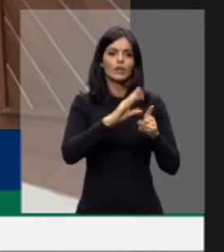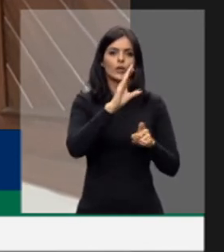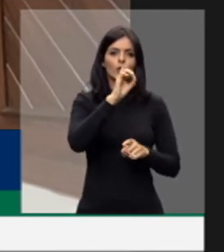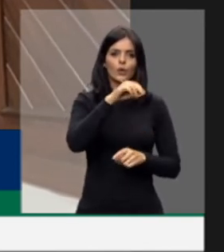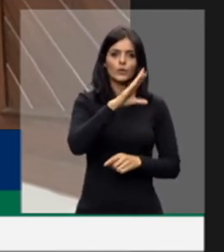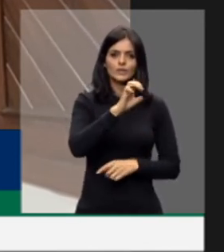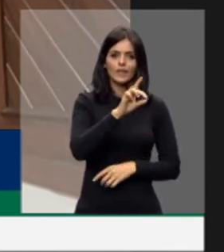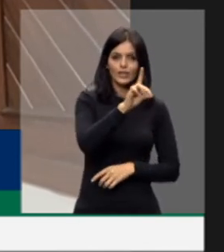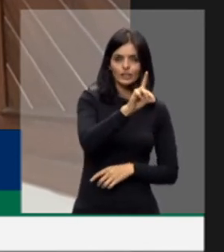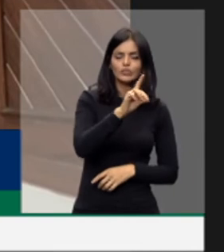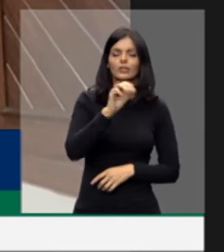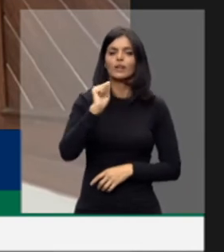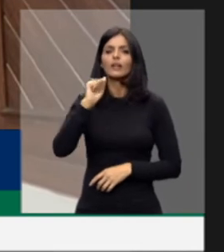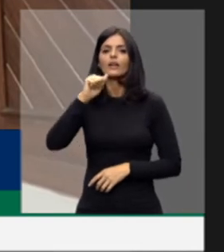PARABENIZAR A CNT E, A UNE, A